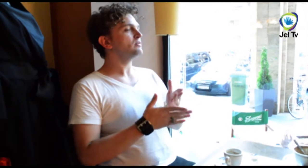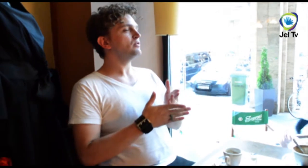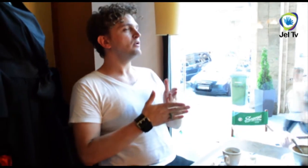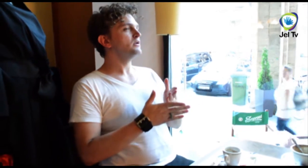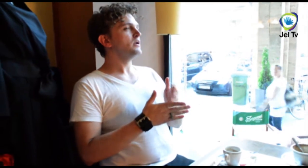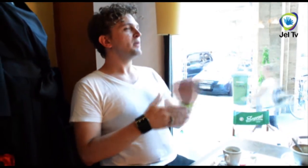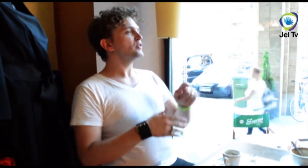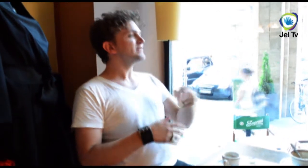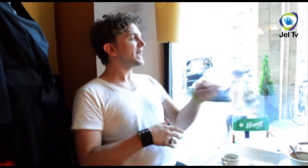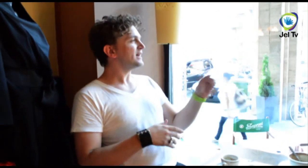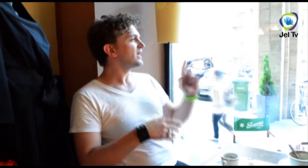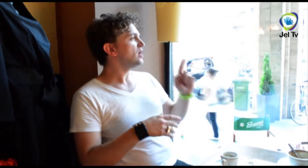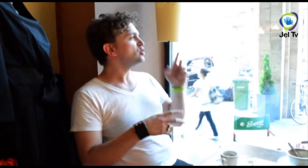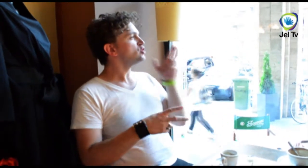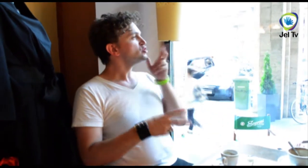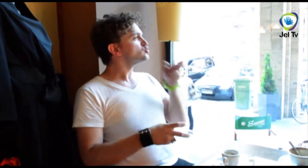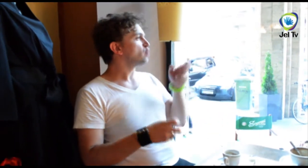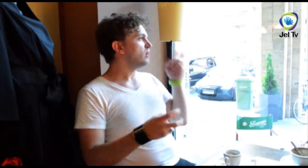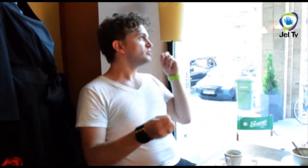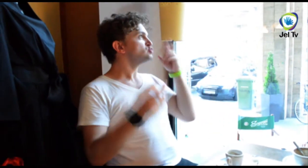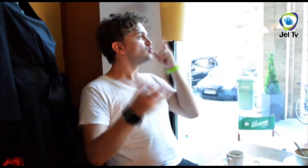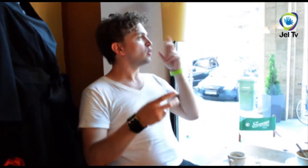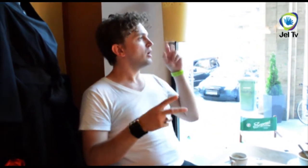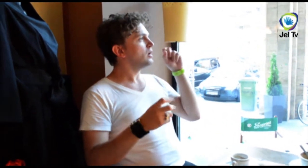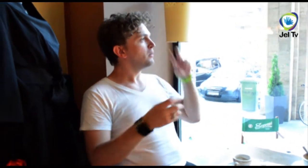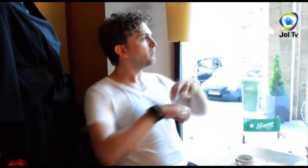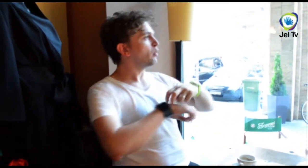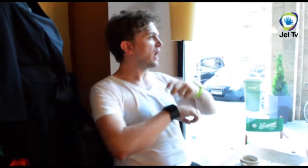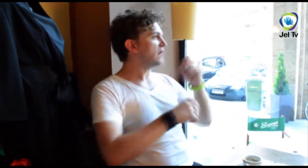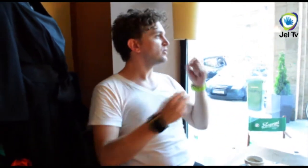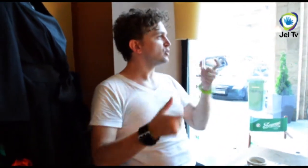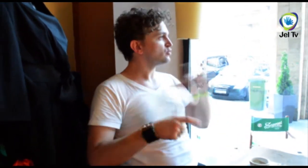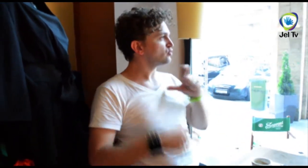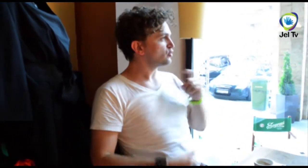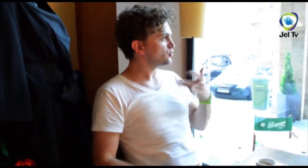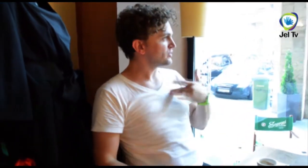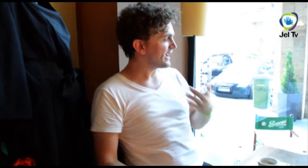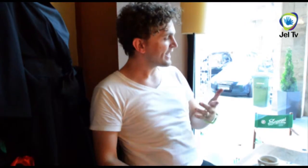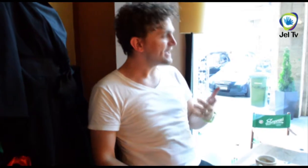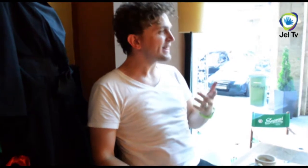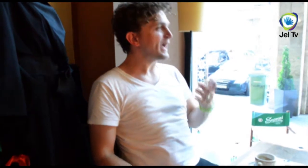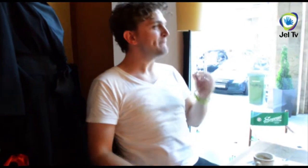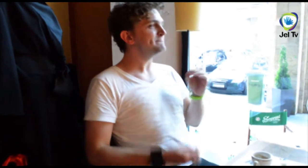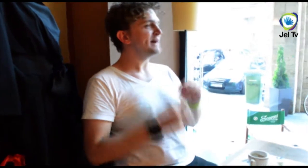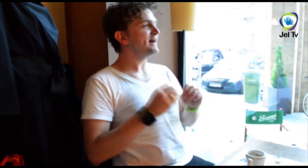Igen, meg a gyerekek csodabogárnak tartottak engem.